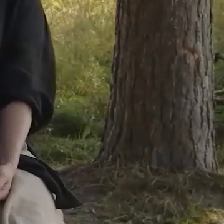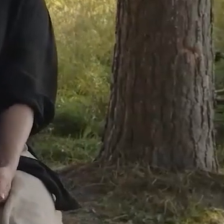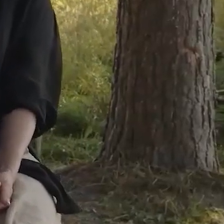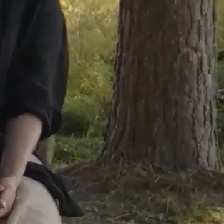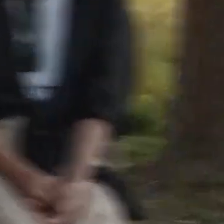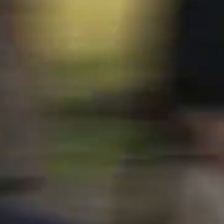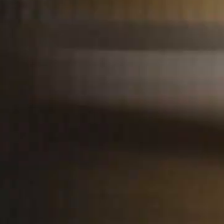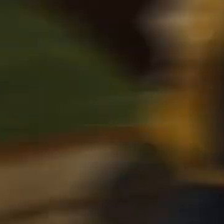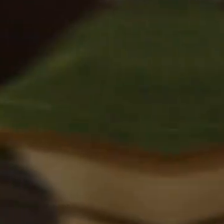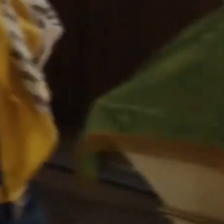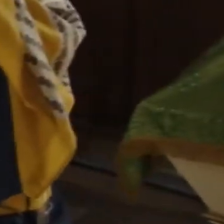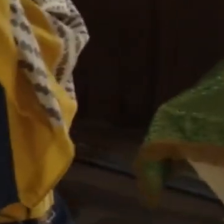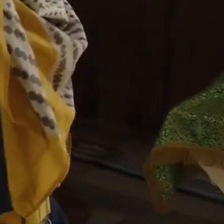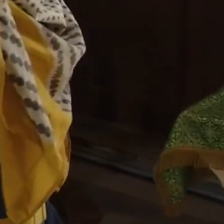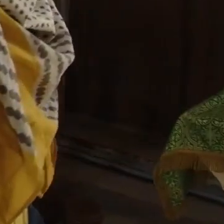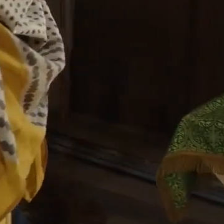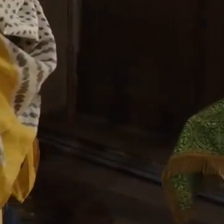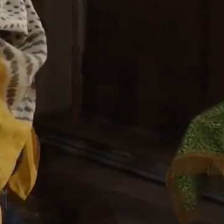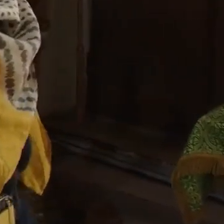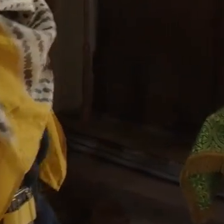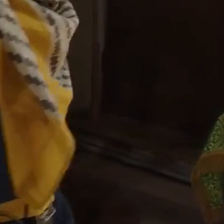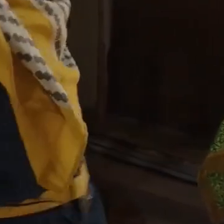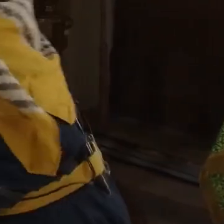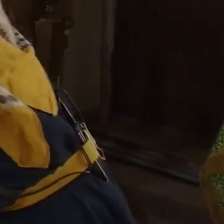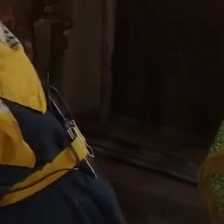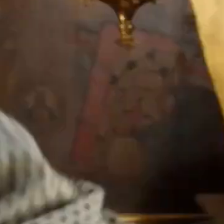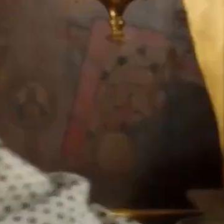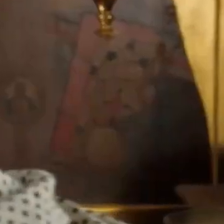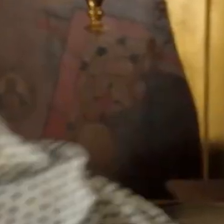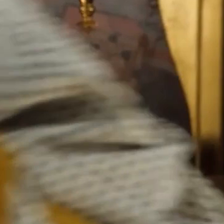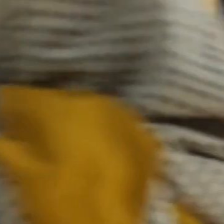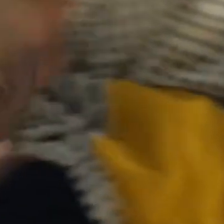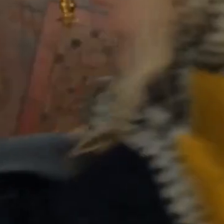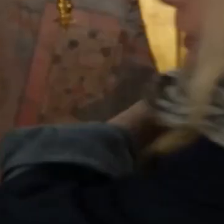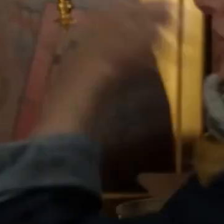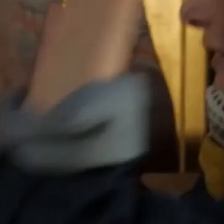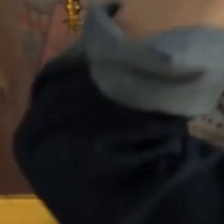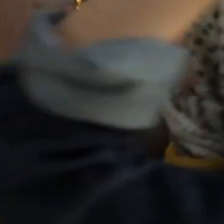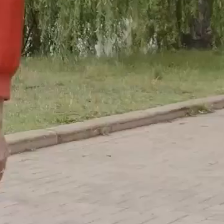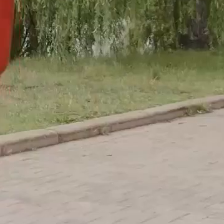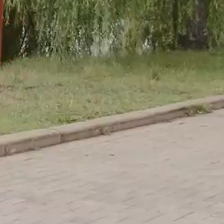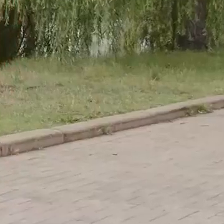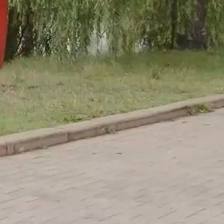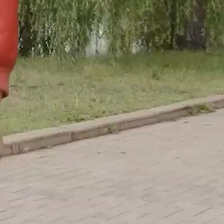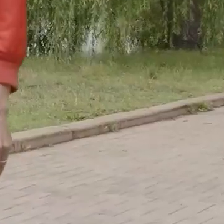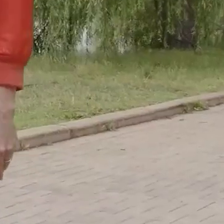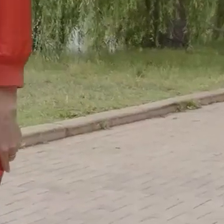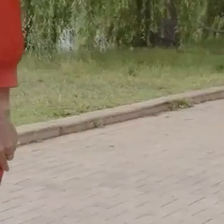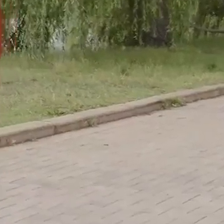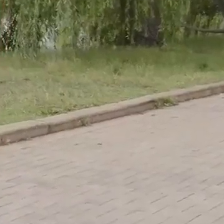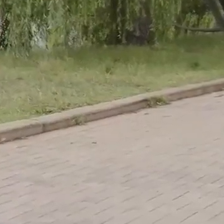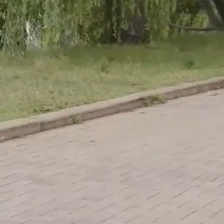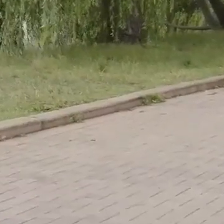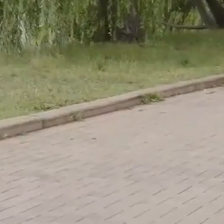благословение [музыка] это новый сезон проекта Пилигрим на спасе Пойдемте вместе с нами